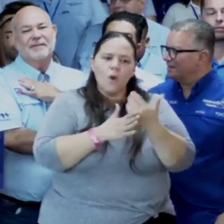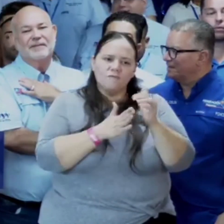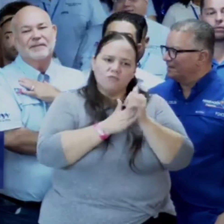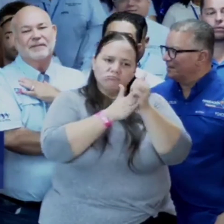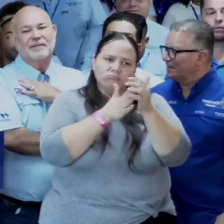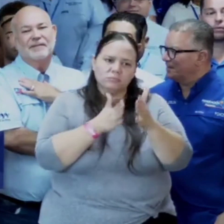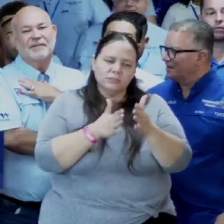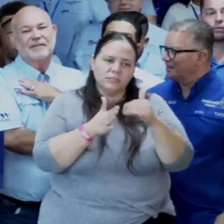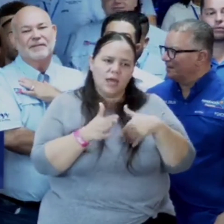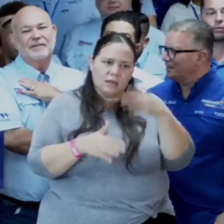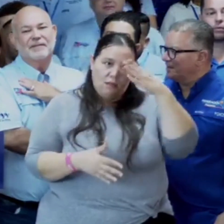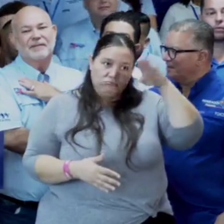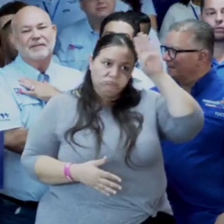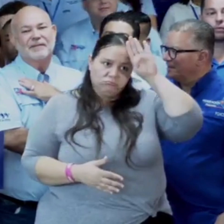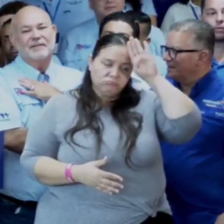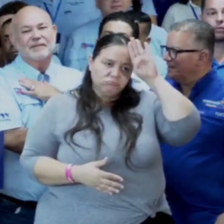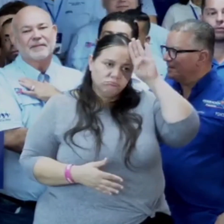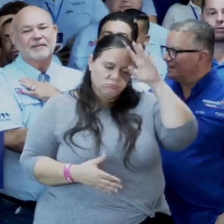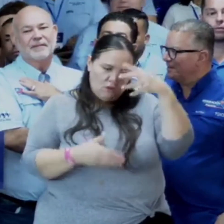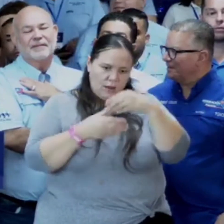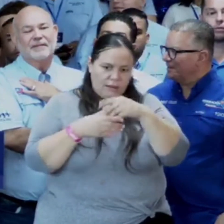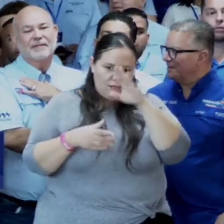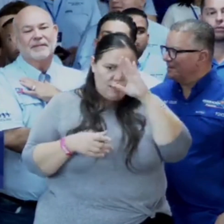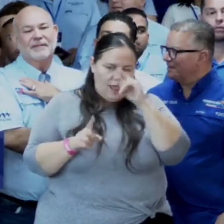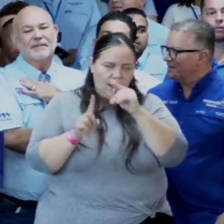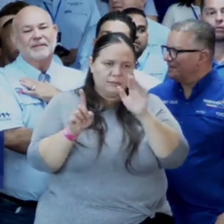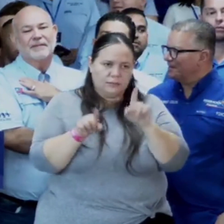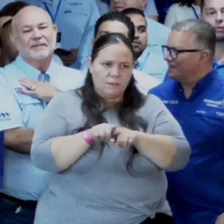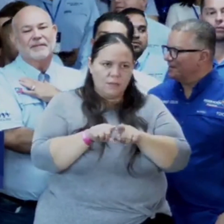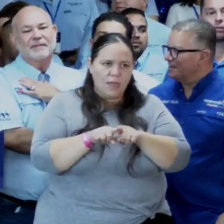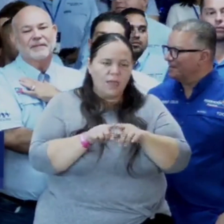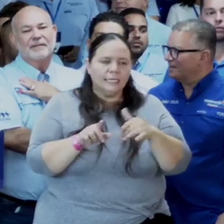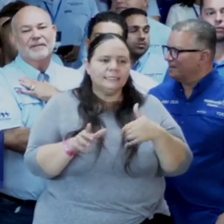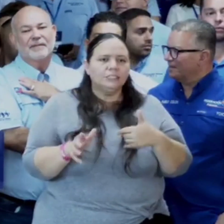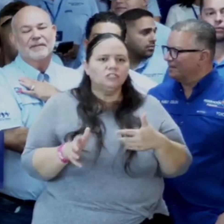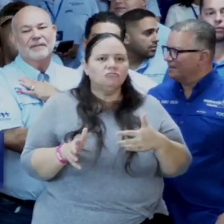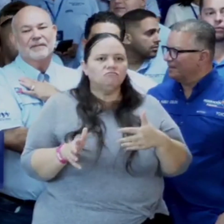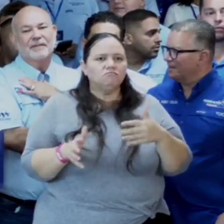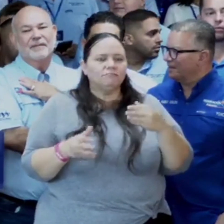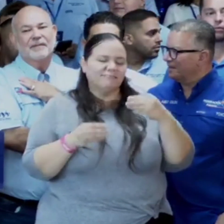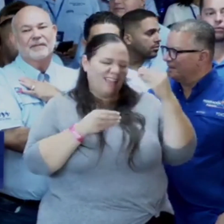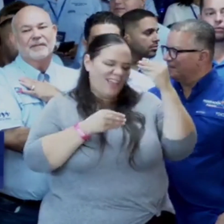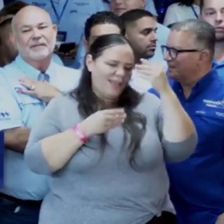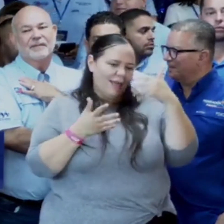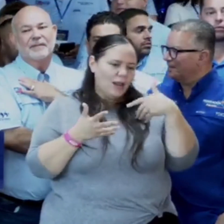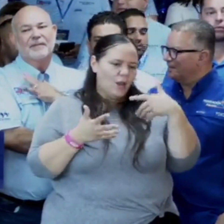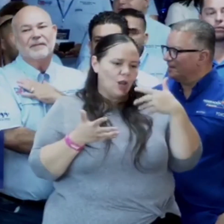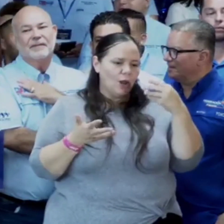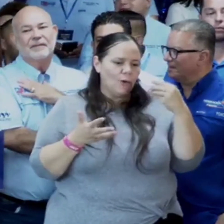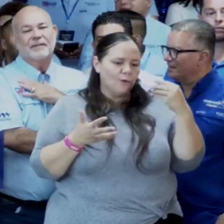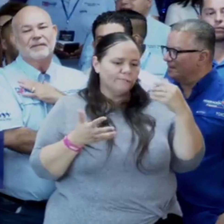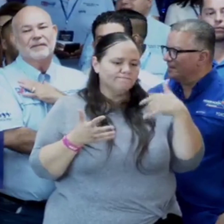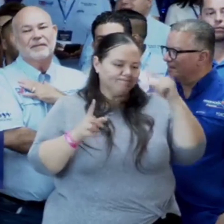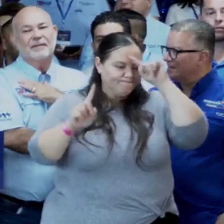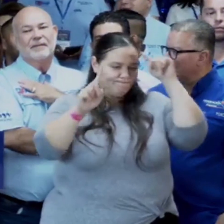a él han abandonado el mensaje de Muñoz Marín de ciudadanía americana el partido Popular de